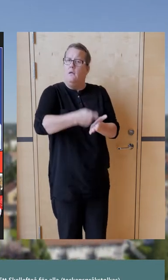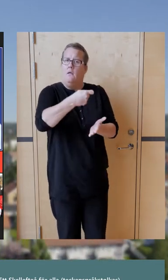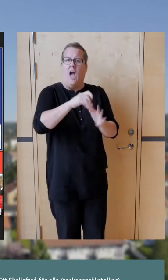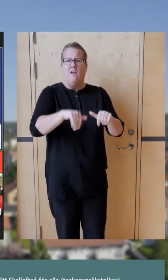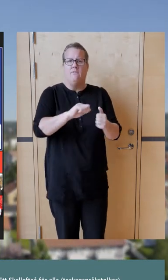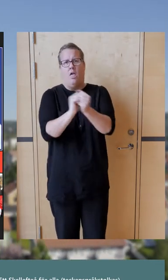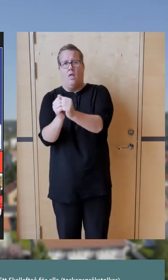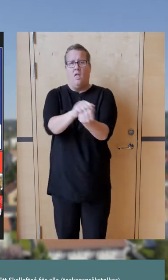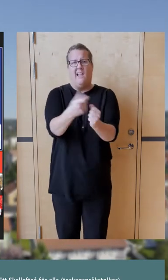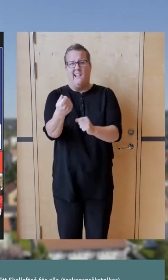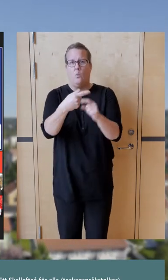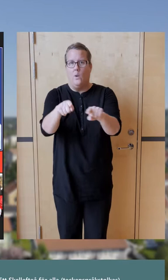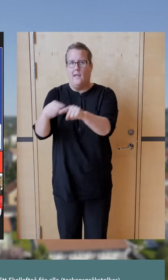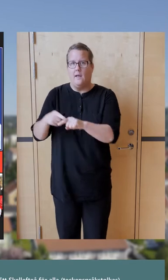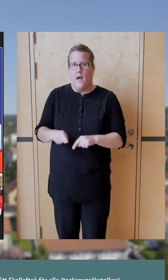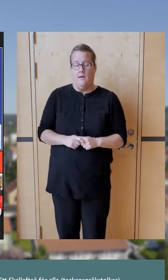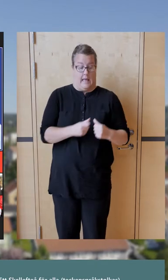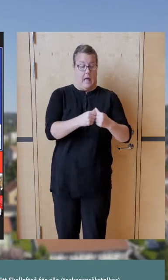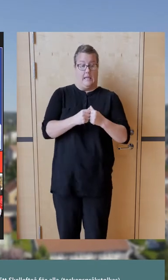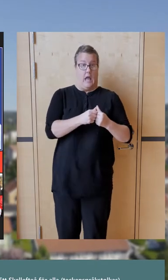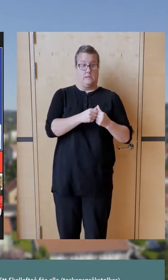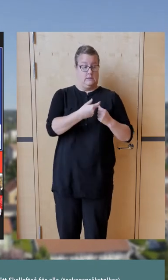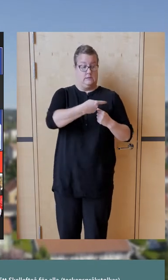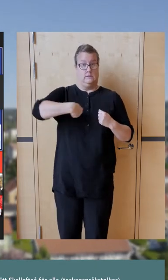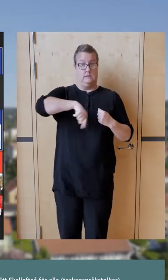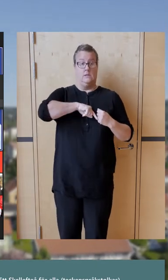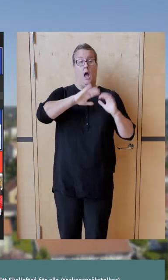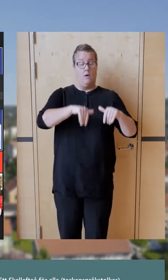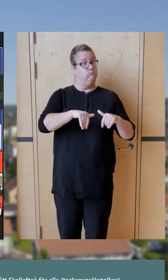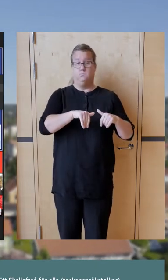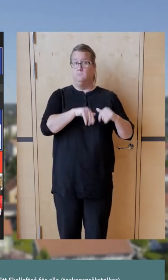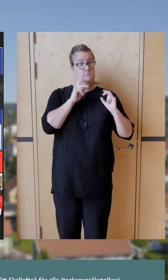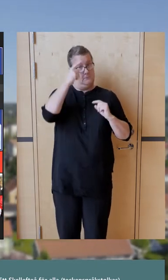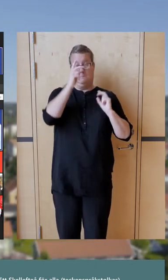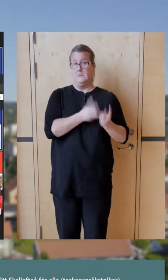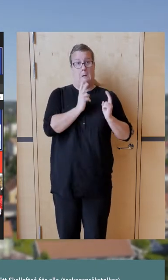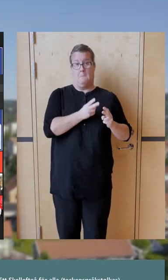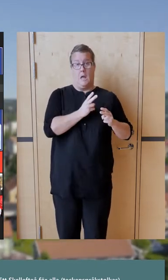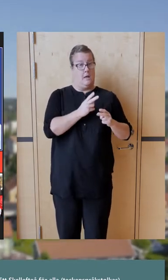Från alliansens sida har vi varit konsekventa och i varje budget först